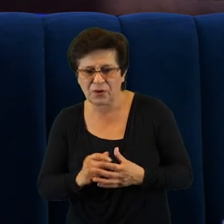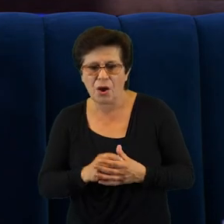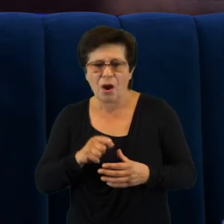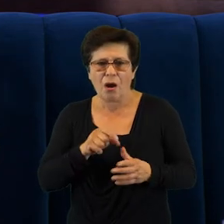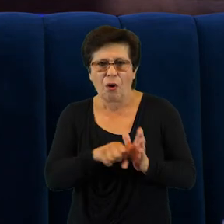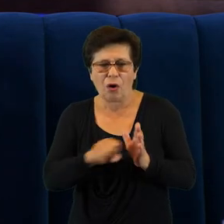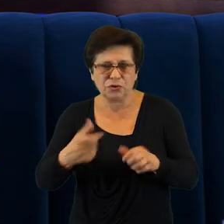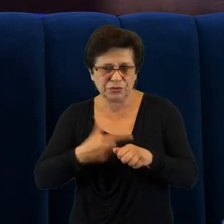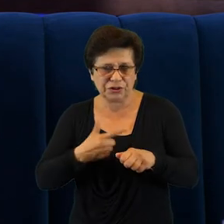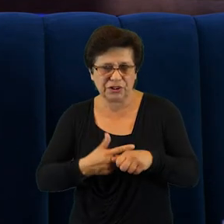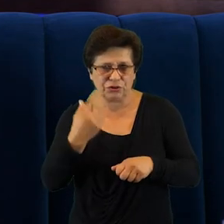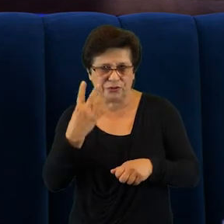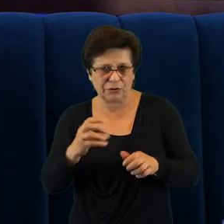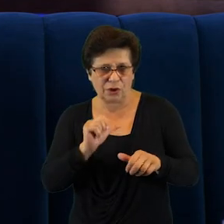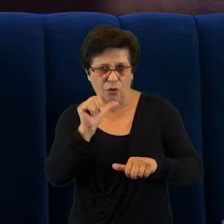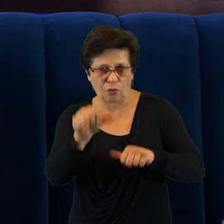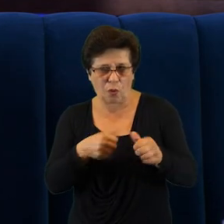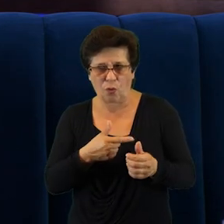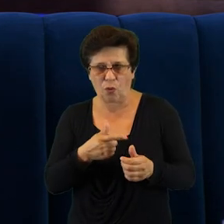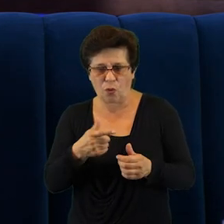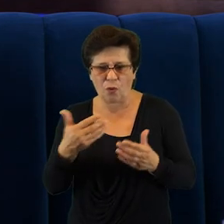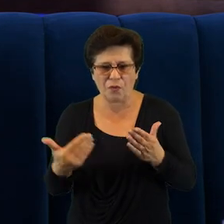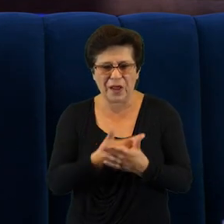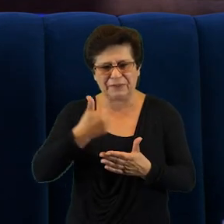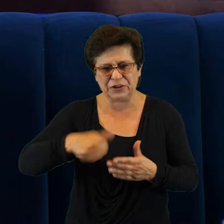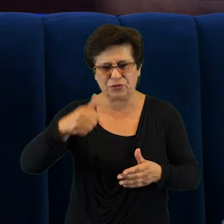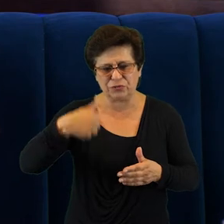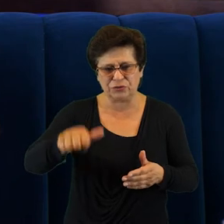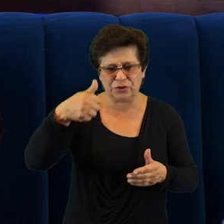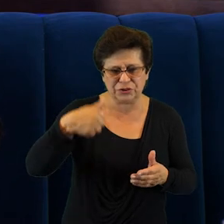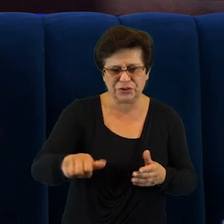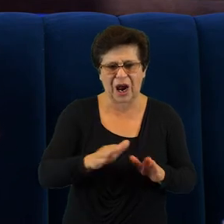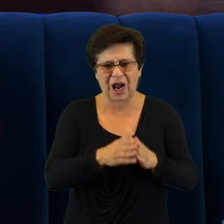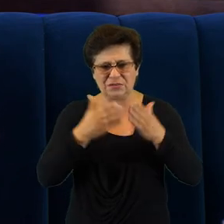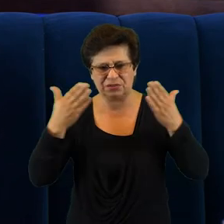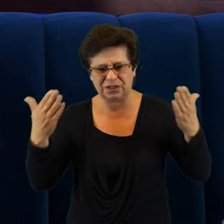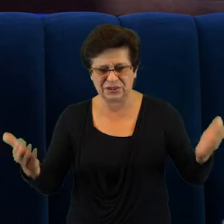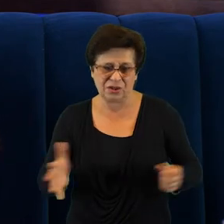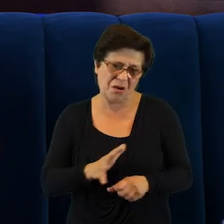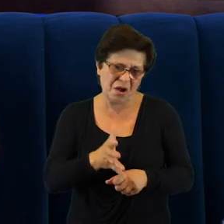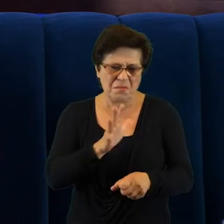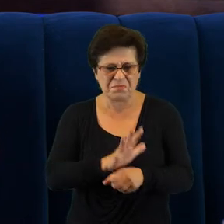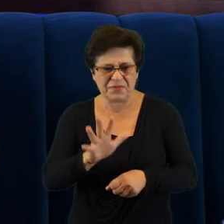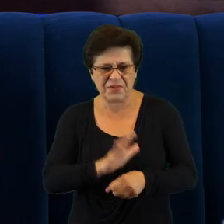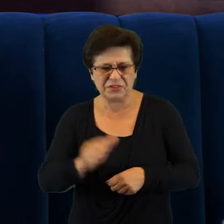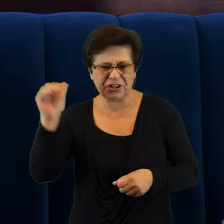do późnych lat 30., co tydzień, w nakładzie 15 tysięcy egzemplarzy.